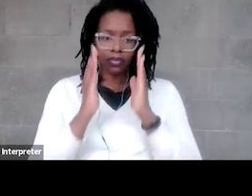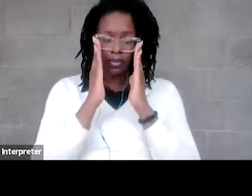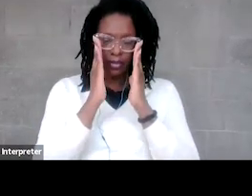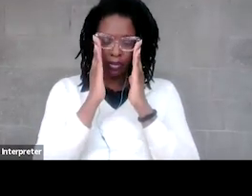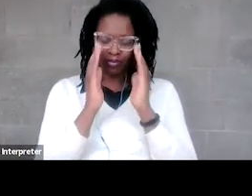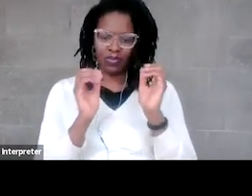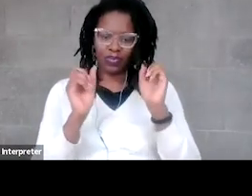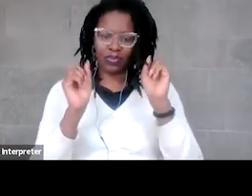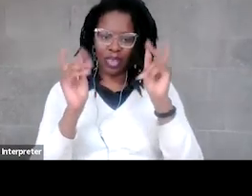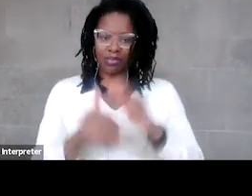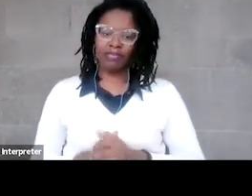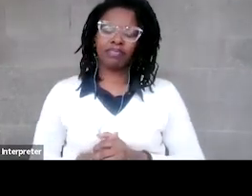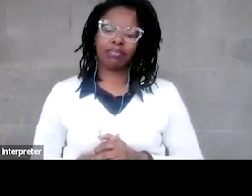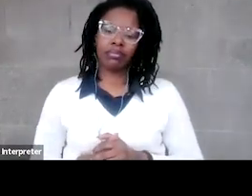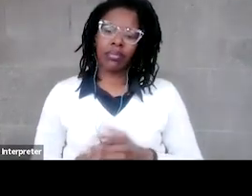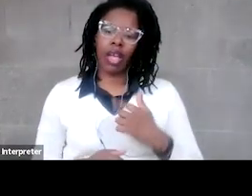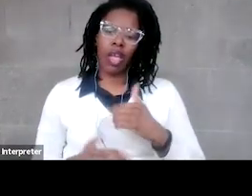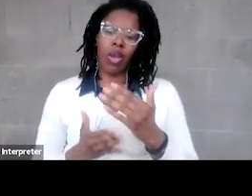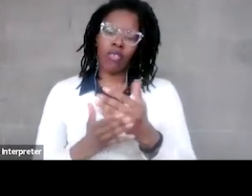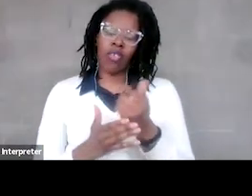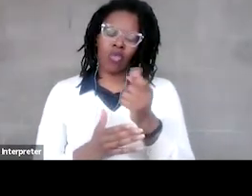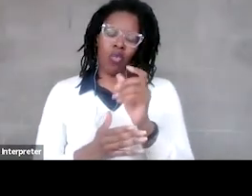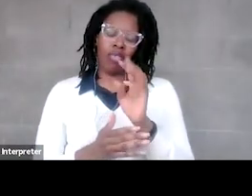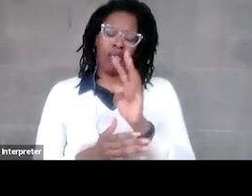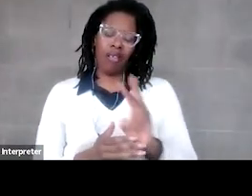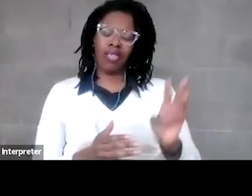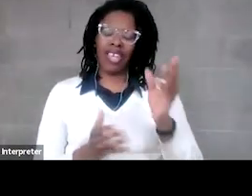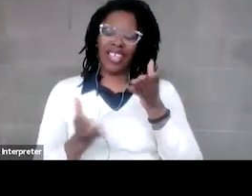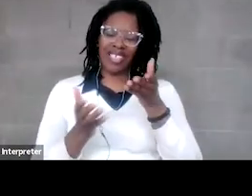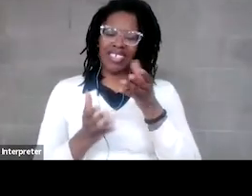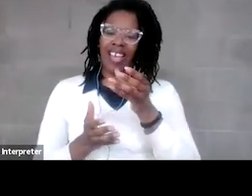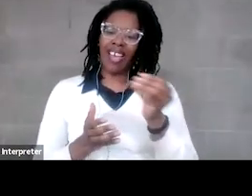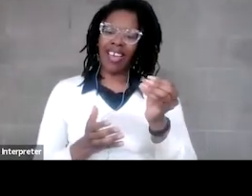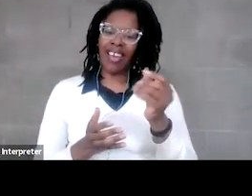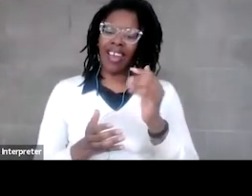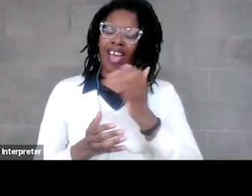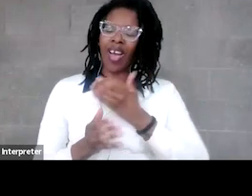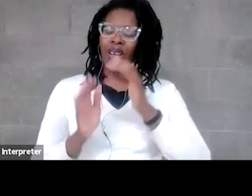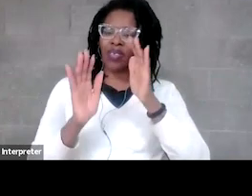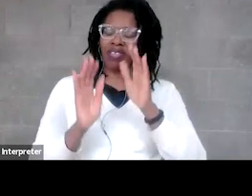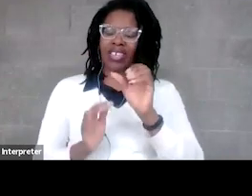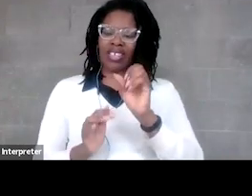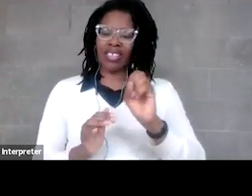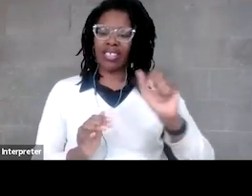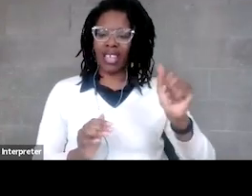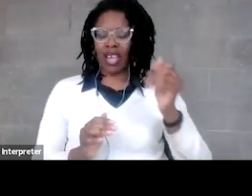Muy bien, voy a repasar solo algunos de los servicios en línea y nuestra maravillosa presentadora de la SSA, Jarita,